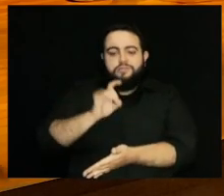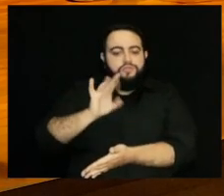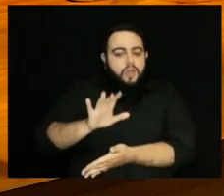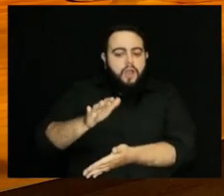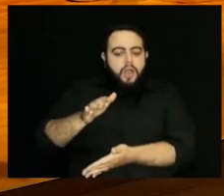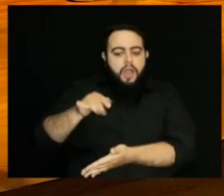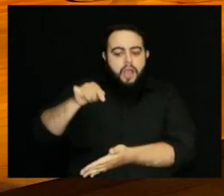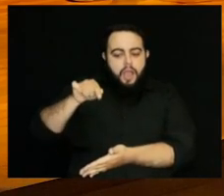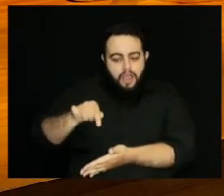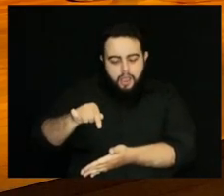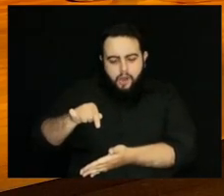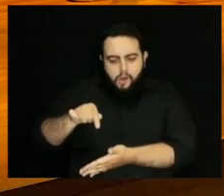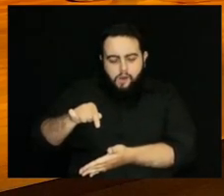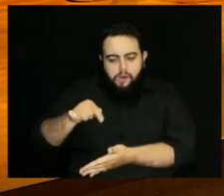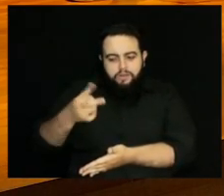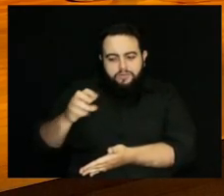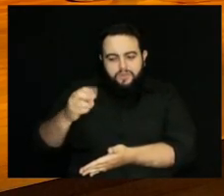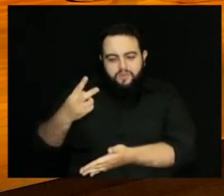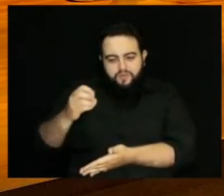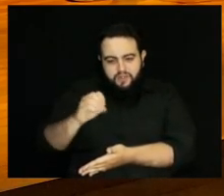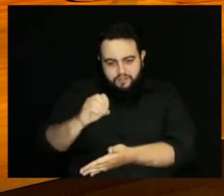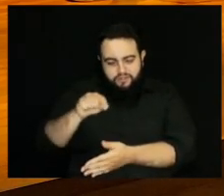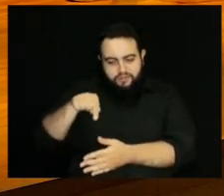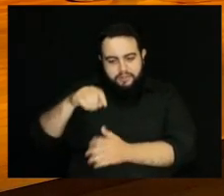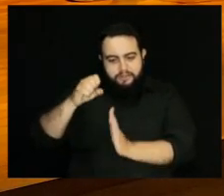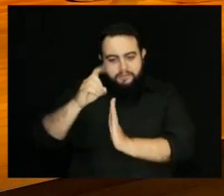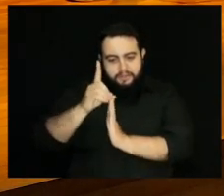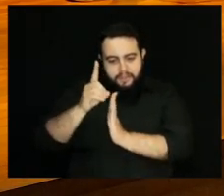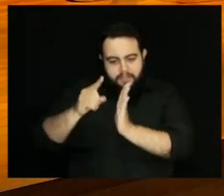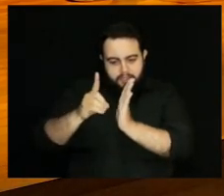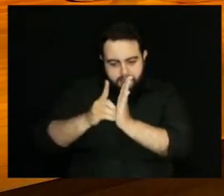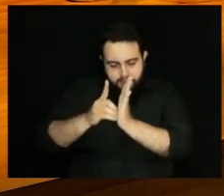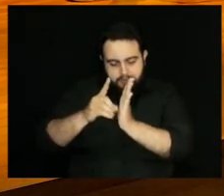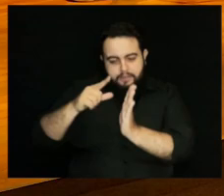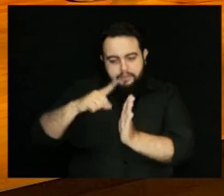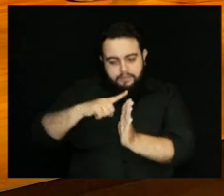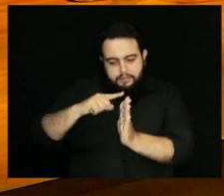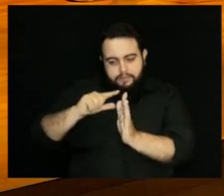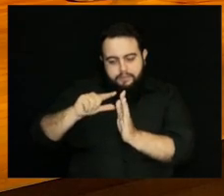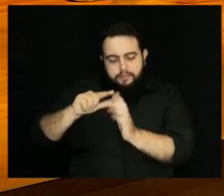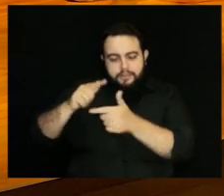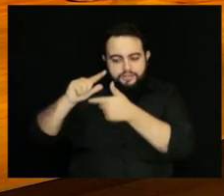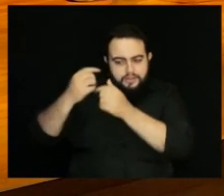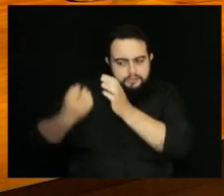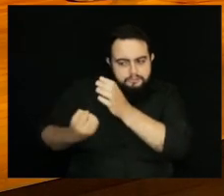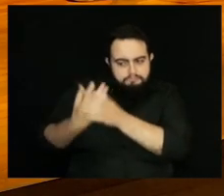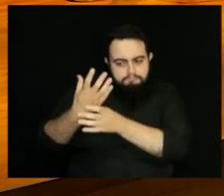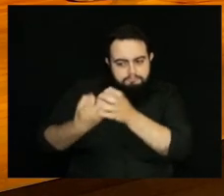década de 2020 que tem uma geração aparecendo que para mim é tão interessante quanto essa que